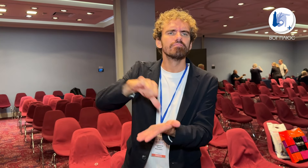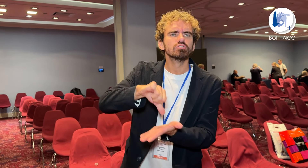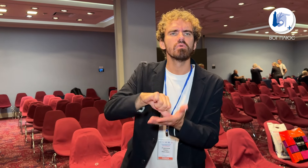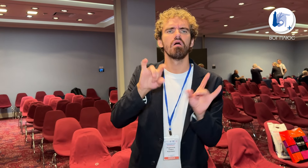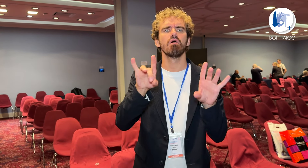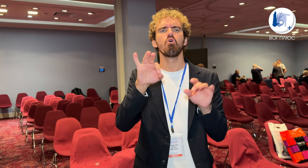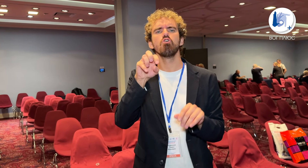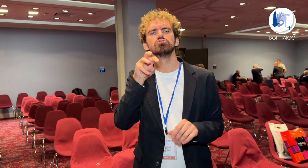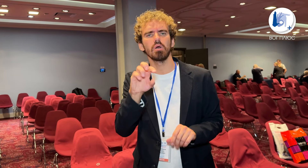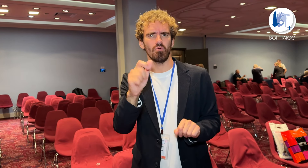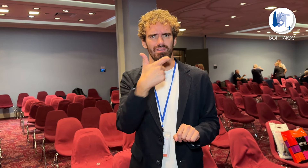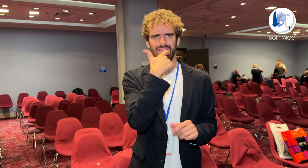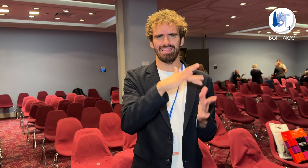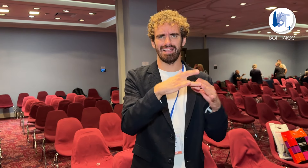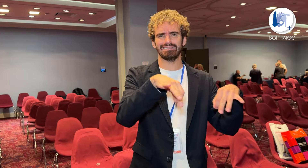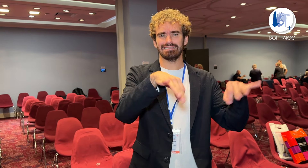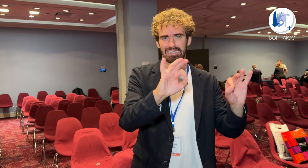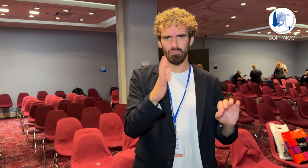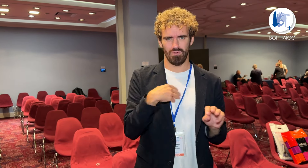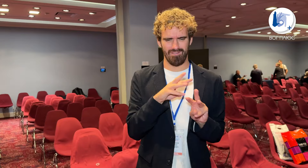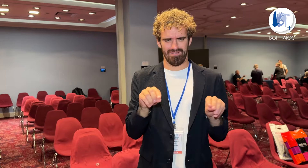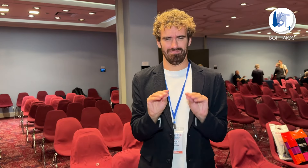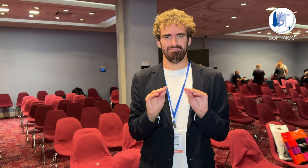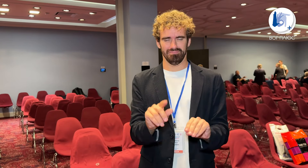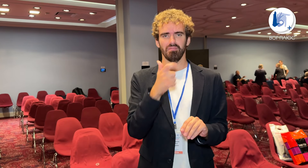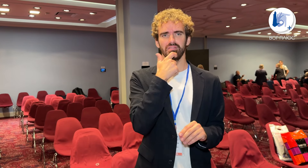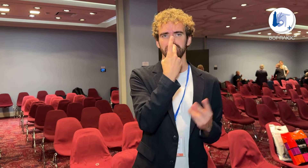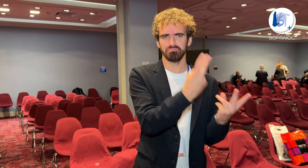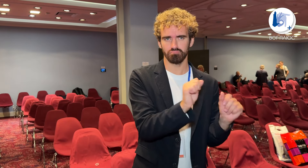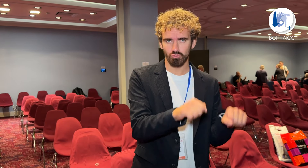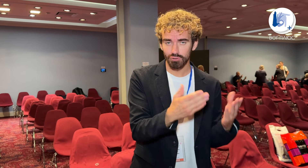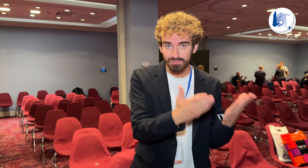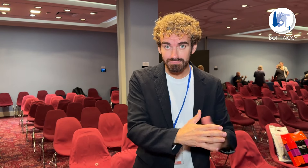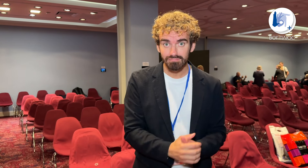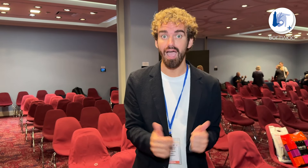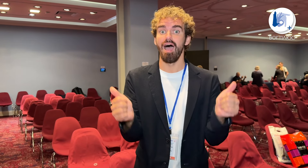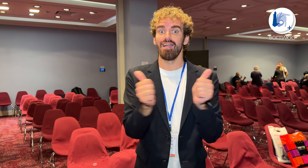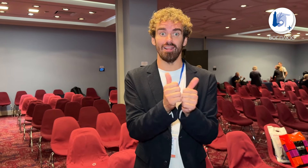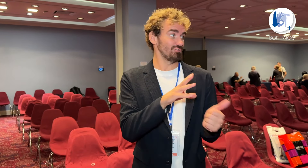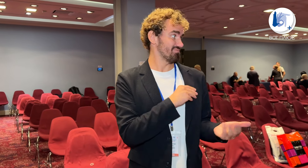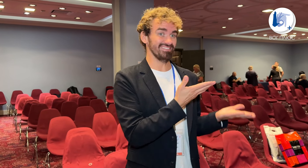можно прочитать на сайте, ссылка в описании.